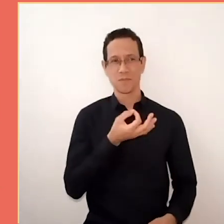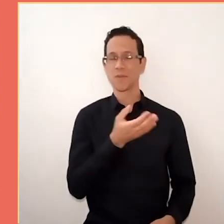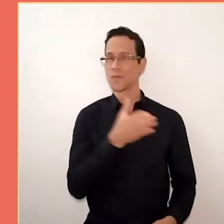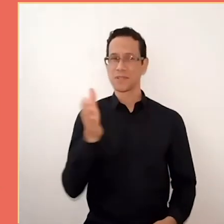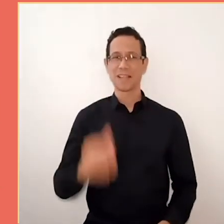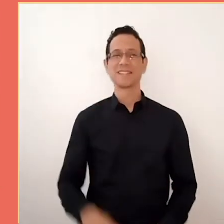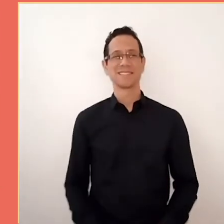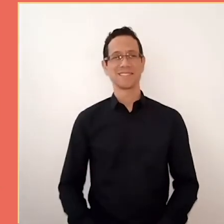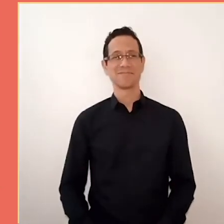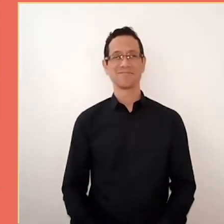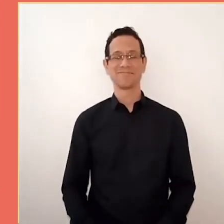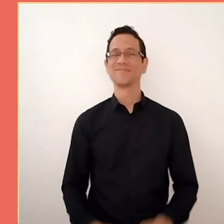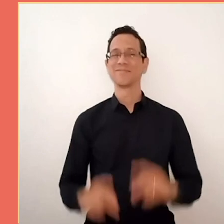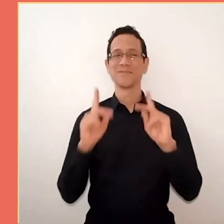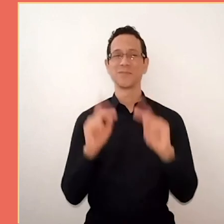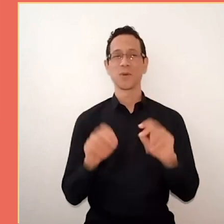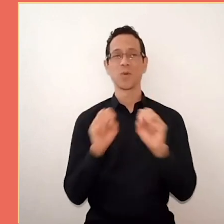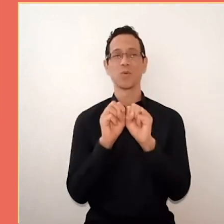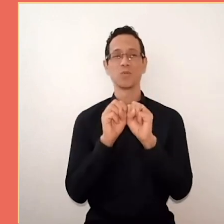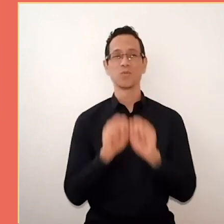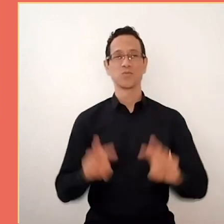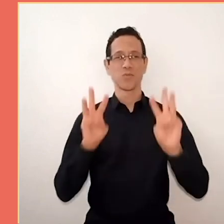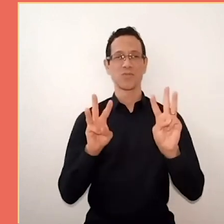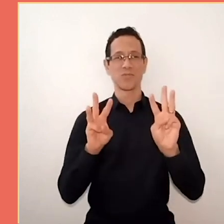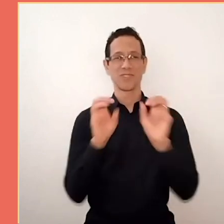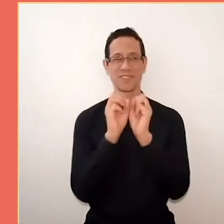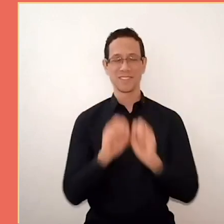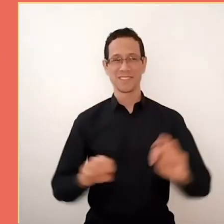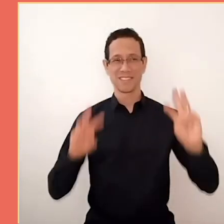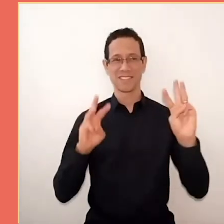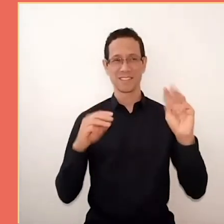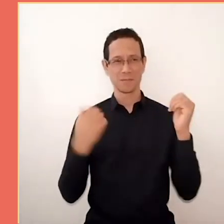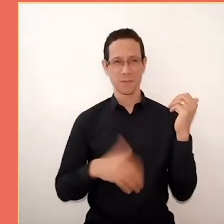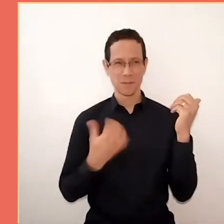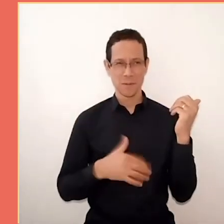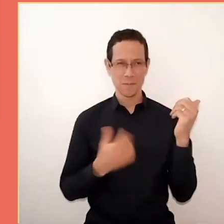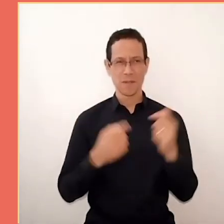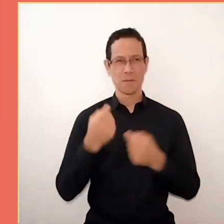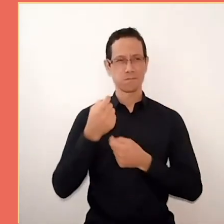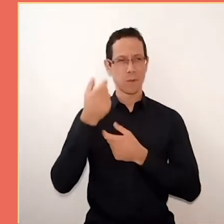ele traz como se fosse um show de rock, tem as luzes, fogos de artifícios,